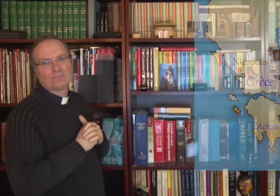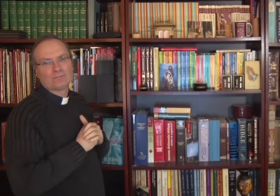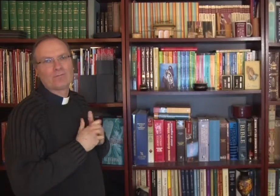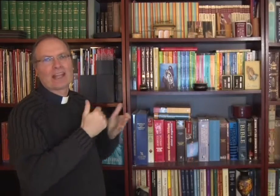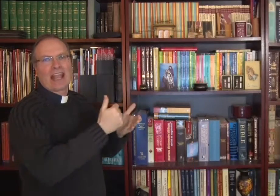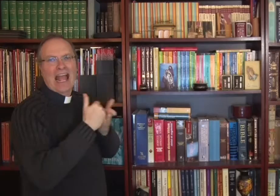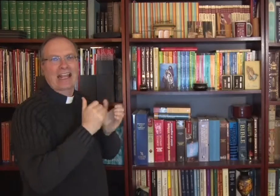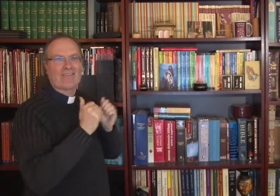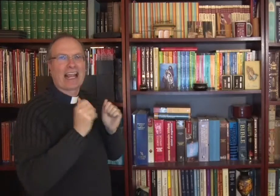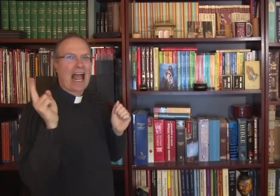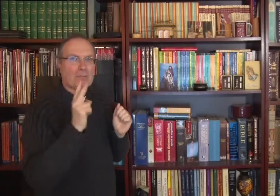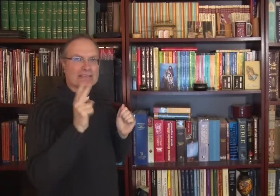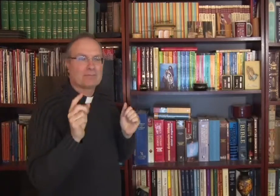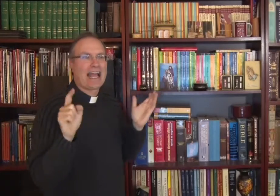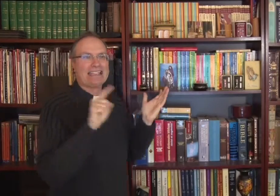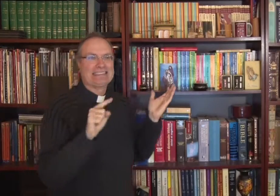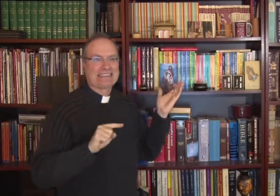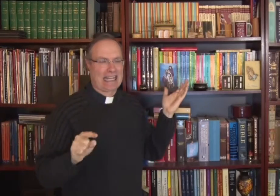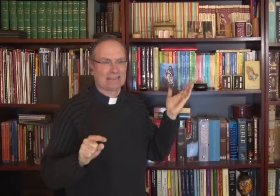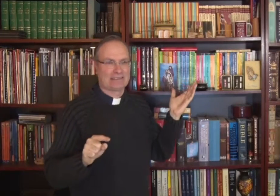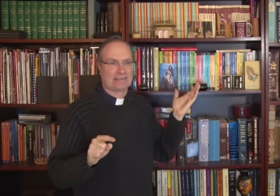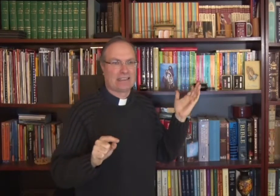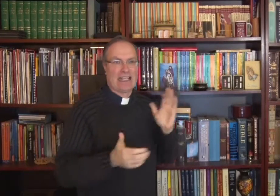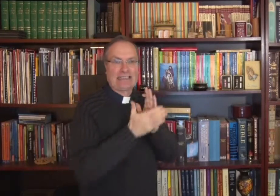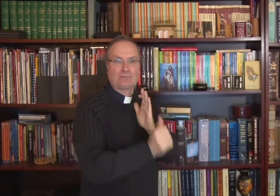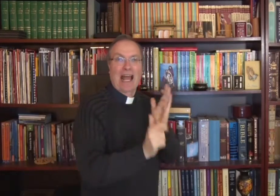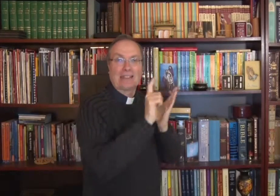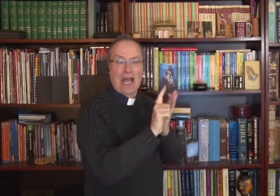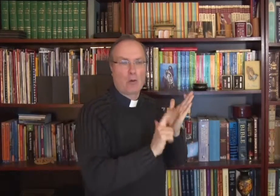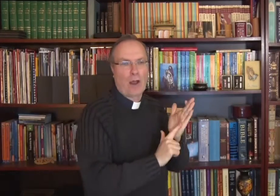Aide avec empressement Zénas, l’expert de la loi,